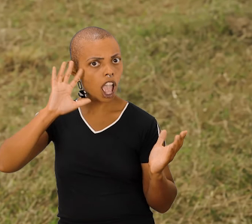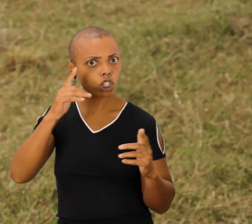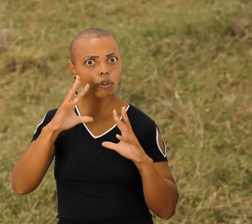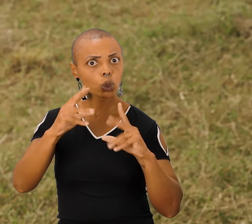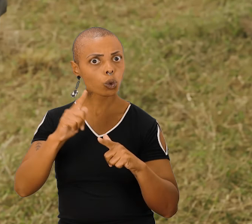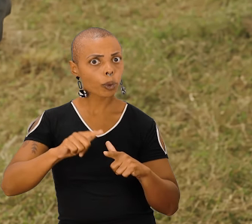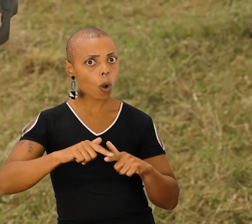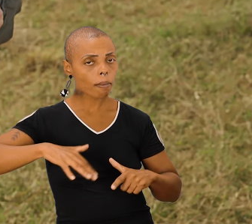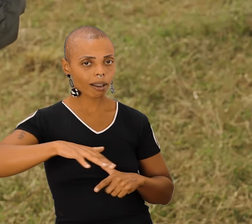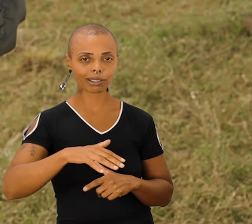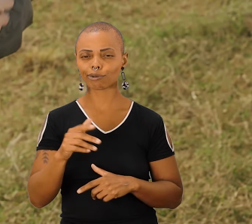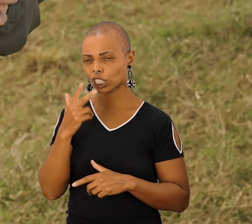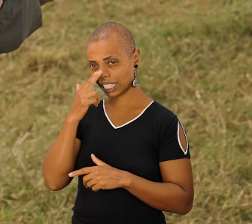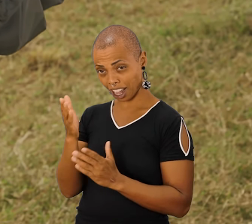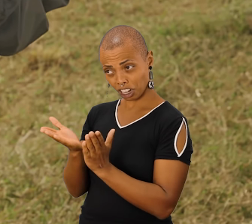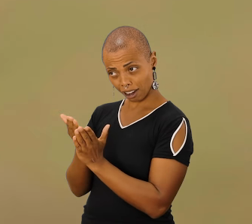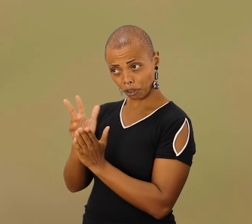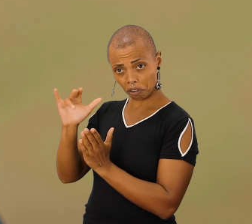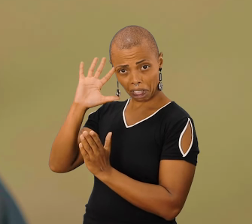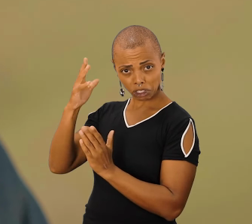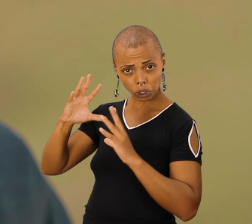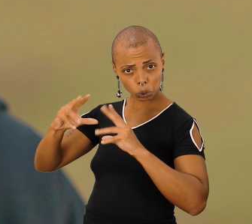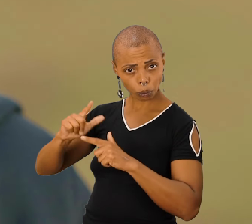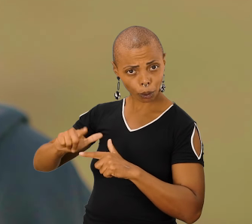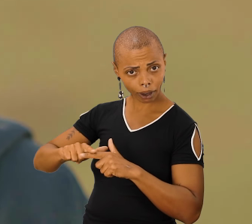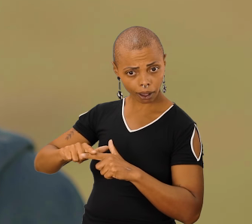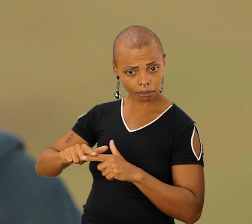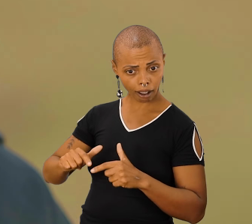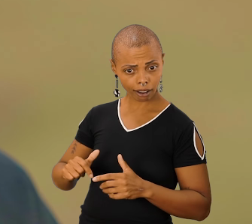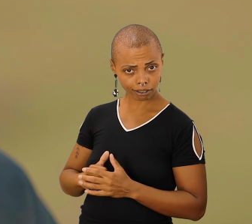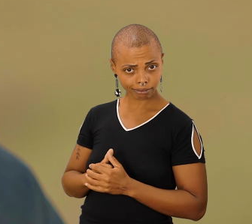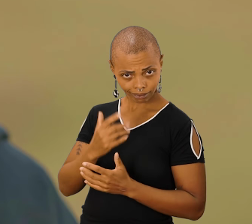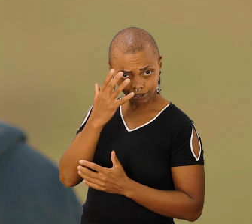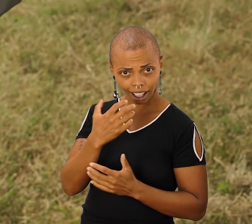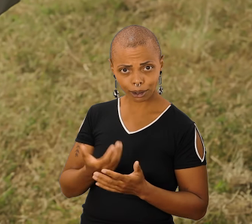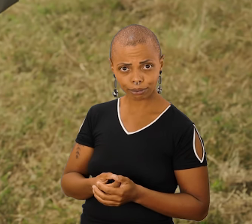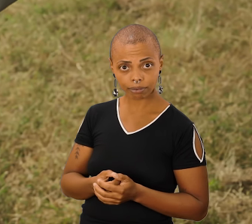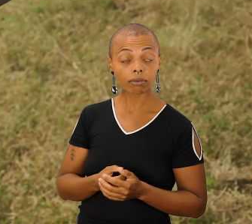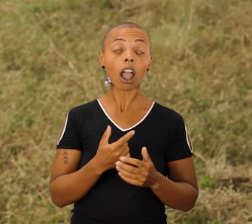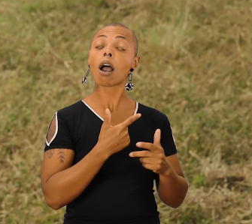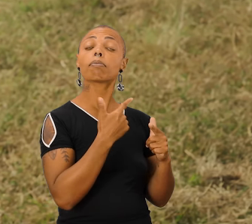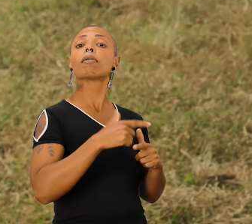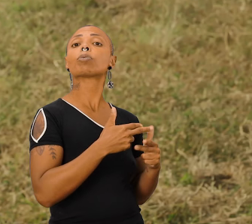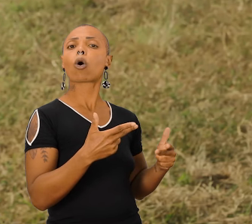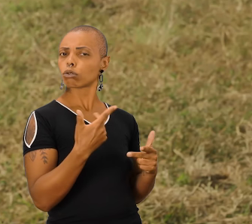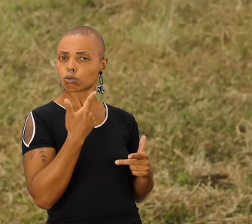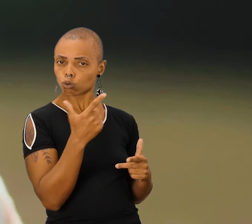[Jotapê] Você acha que esse livro vai solucionar todos os nossos problemas? Sério? [Dininha] E outra coisa, você não está curioso pra descobrir aquele tesouro